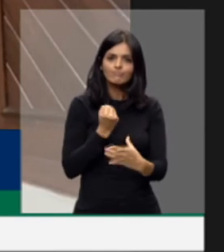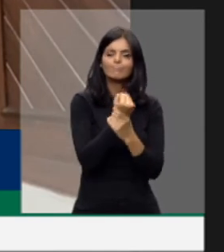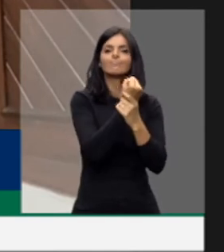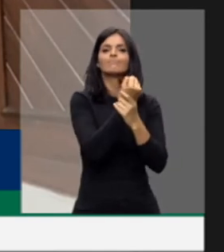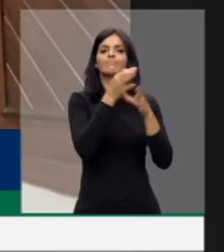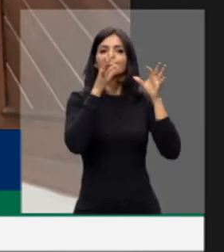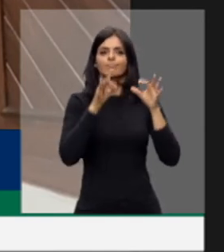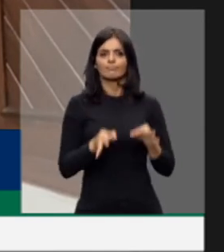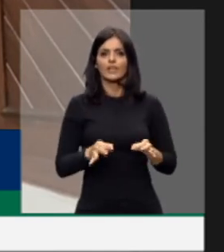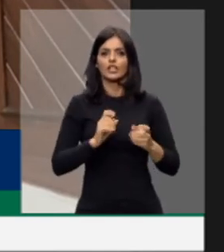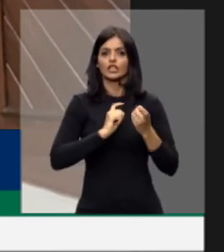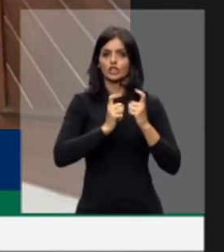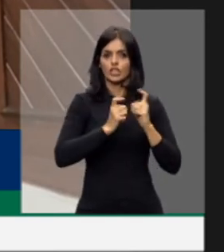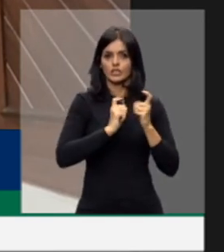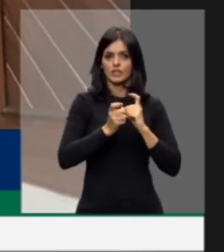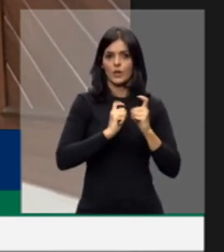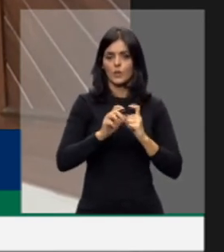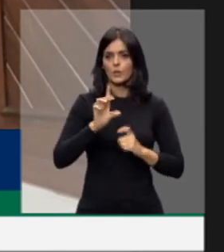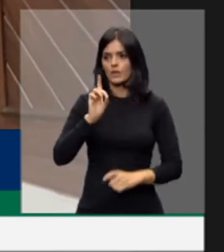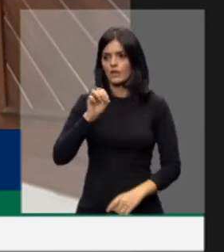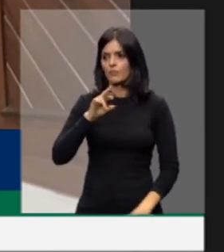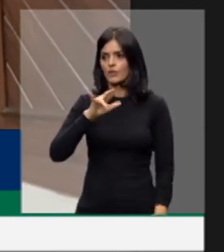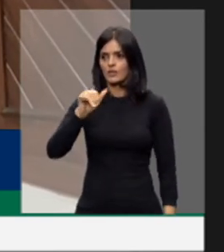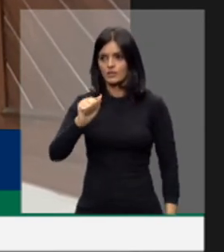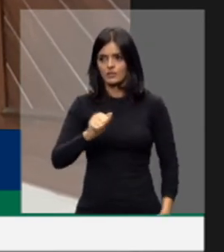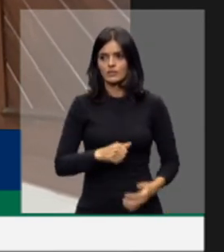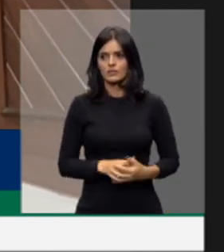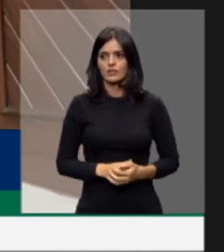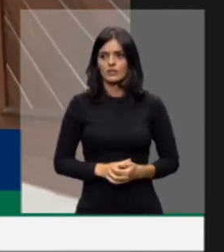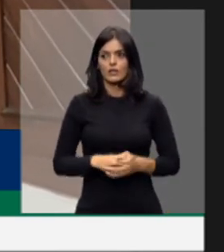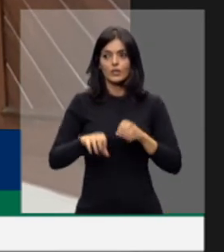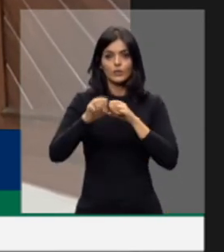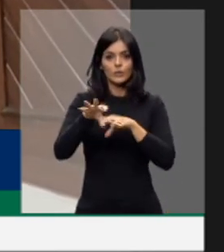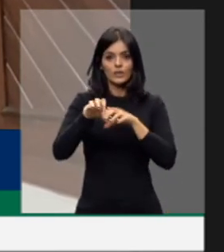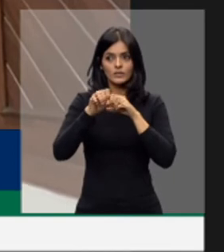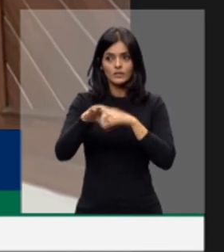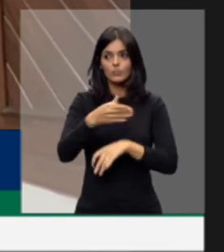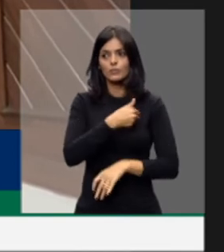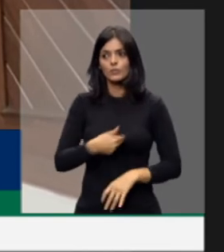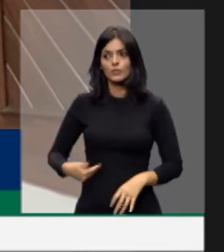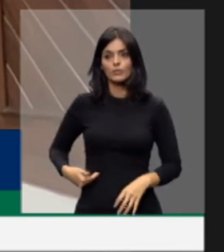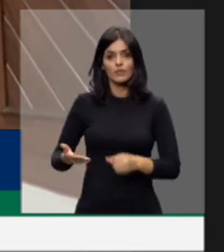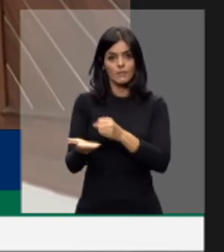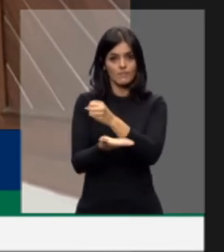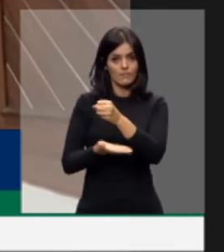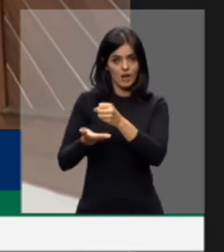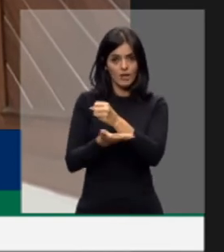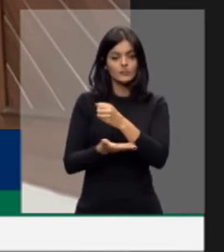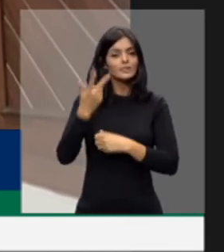ALÉM DISSO GARANTIR A LDB, DA TIPIFICAÇÃO DOS PROFISSIONAIS DE EDUCAÇÃO, GARANTIR A GESTÃO DEMOCRÁTICA NA EDUCAÇÃO